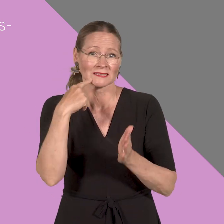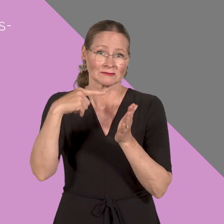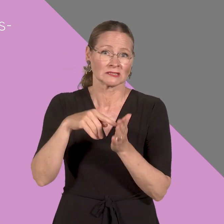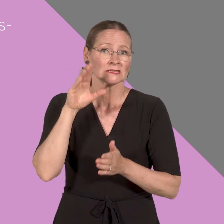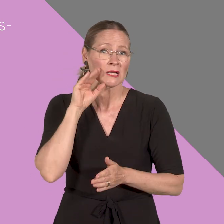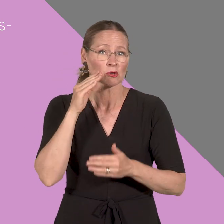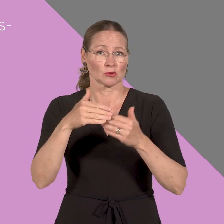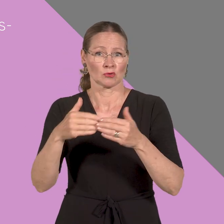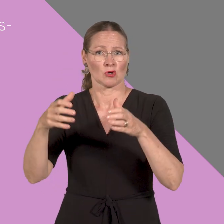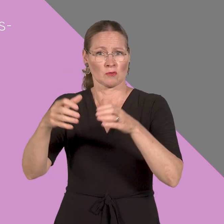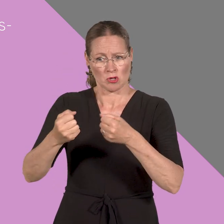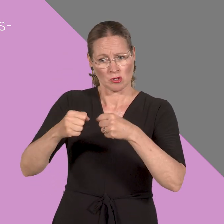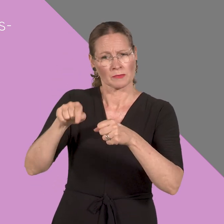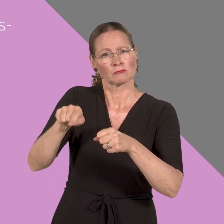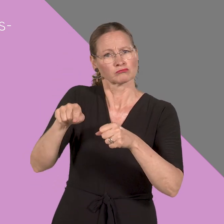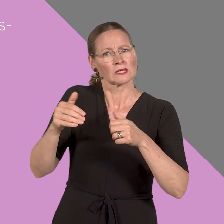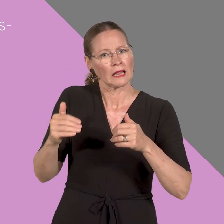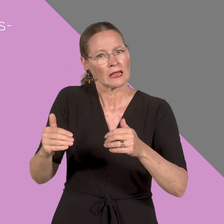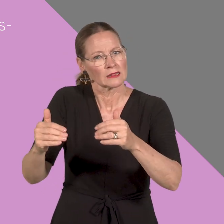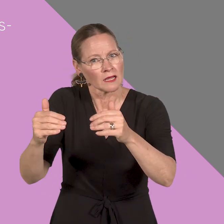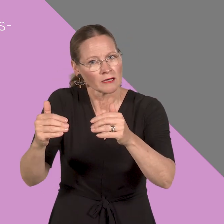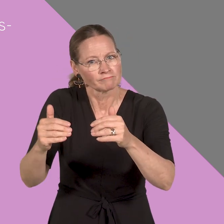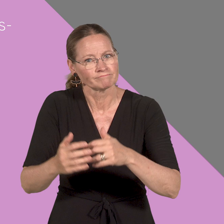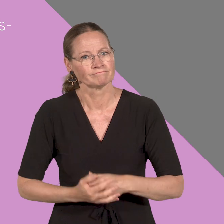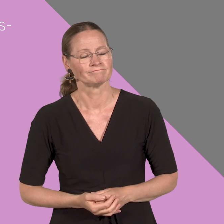kuten seniorityöryhmän toiminnan kehittämisestä.